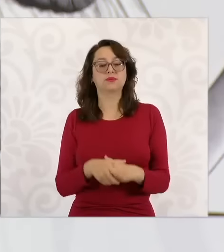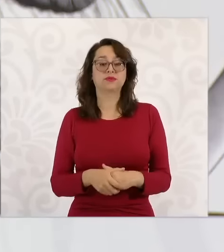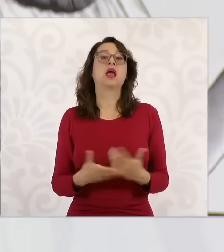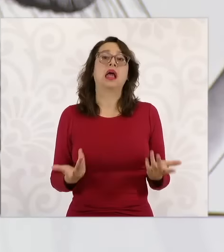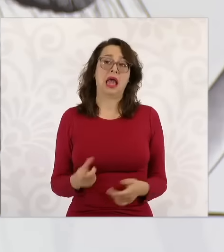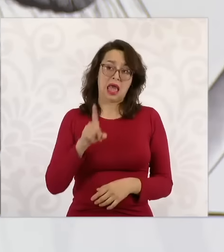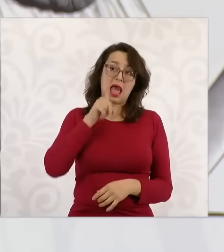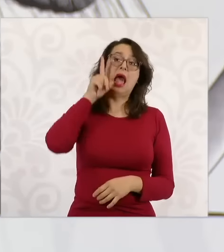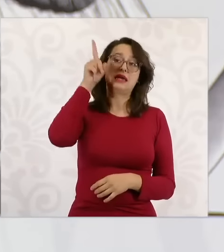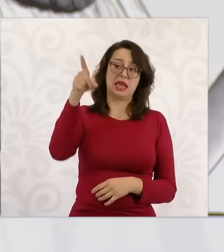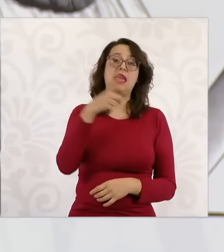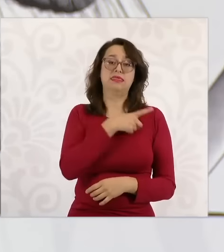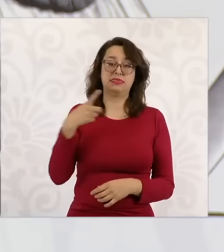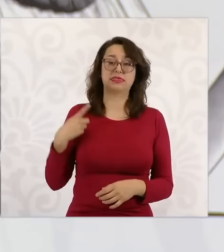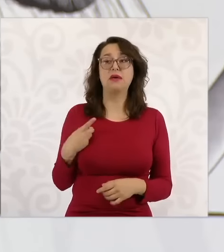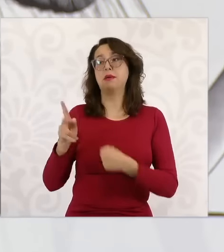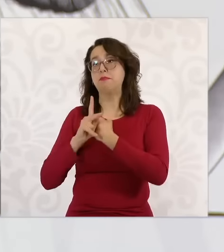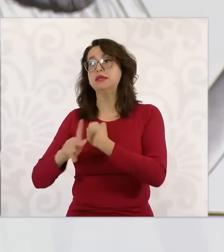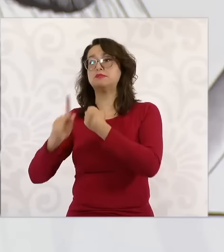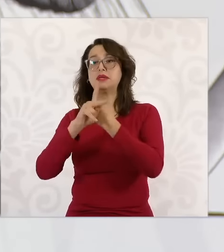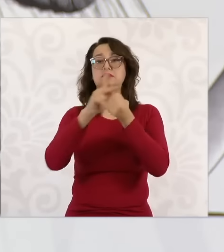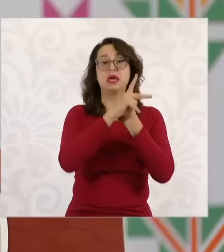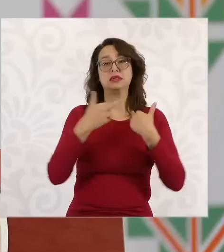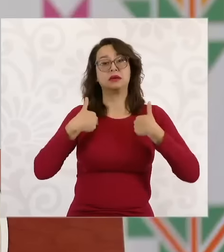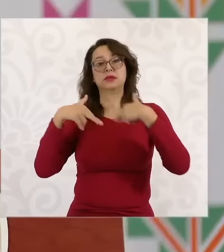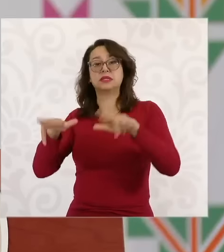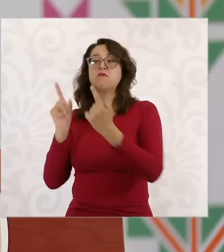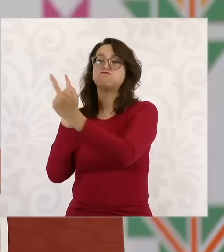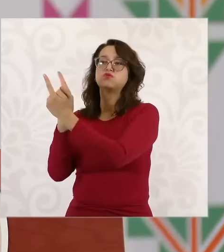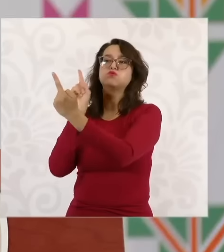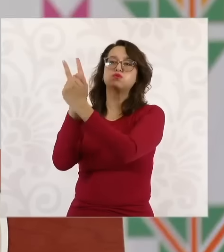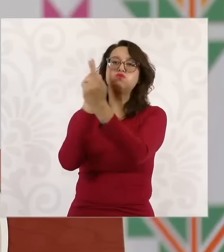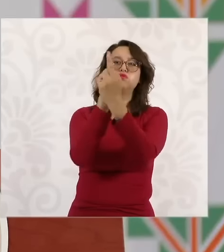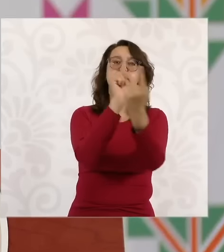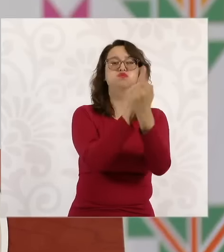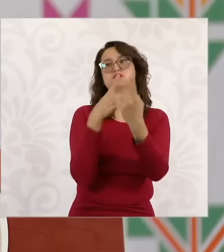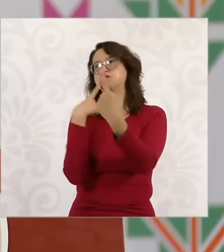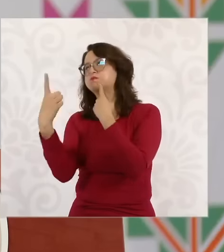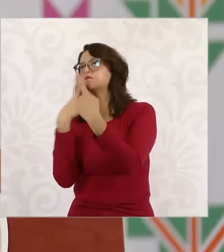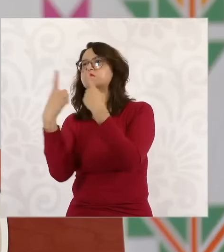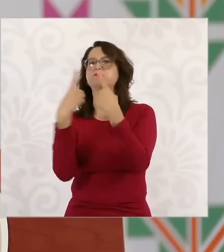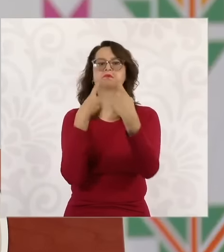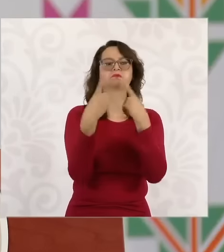secretarios de economía de distintos países, se está reuniendo allá para eh pues fortalecer las